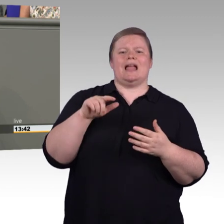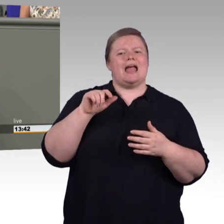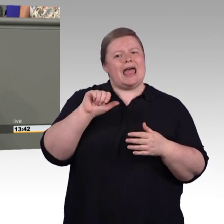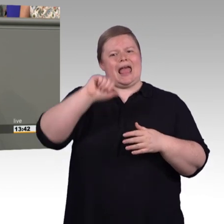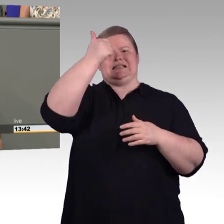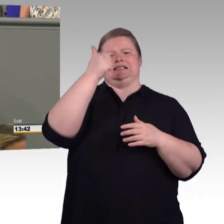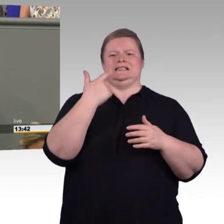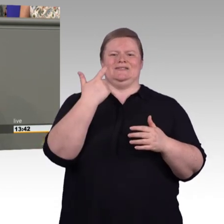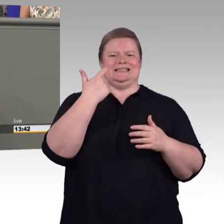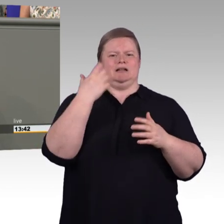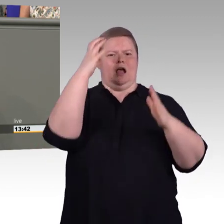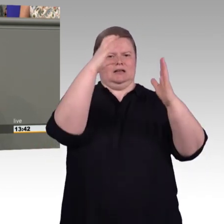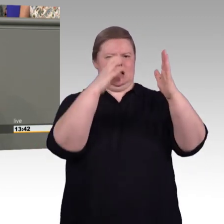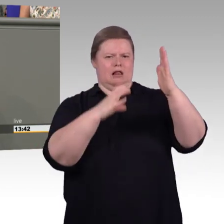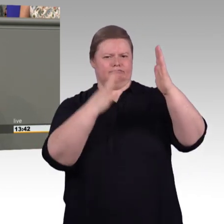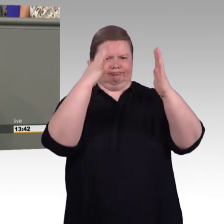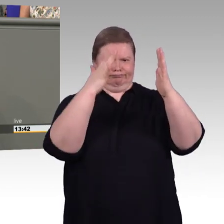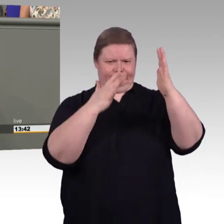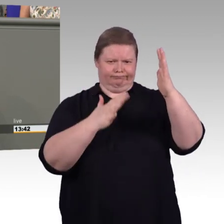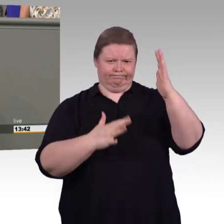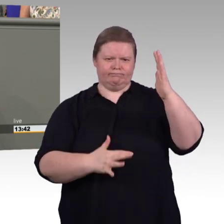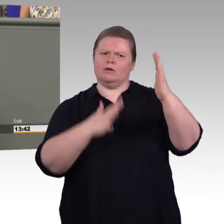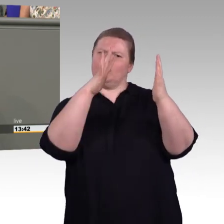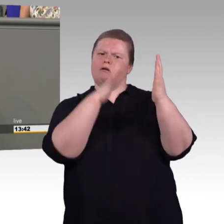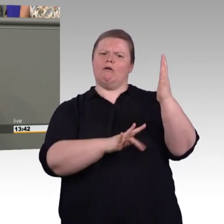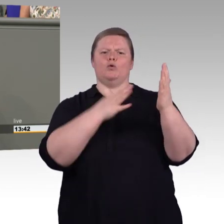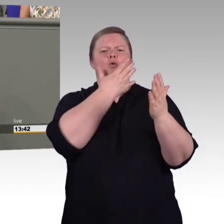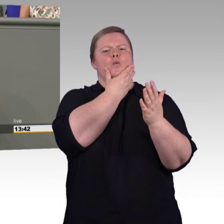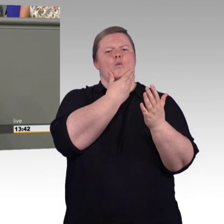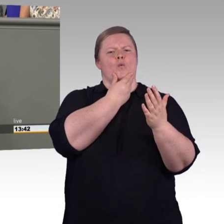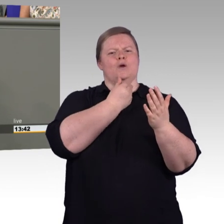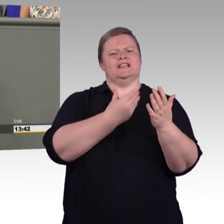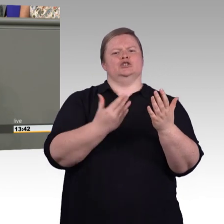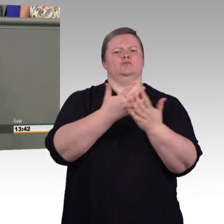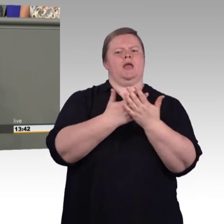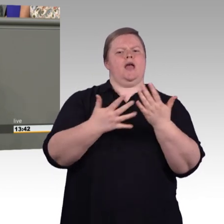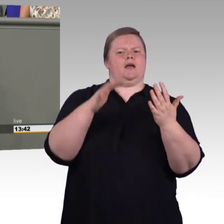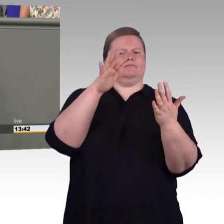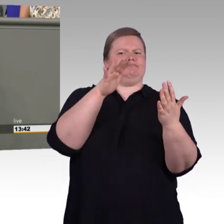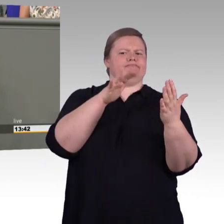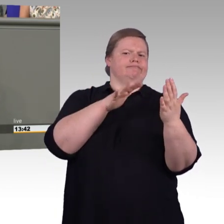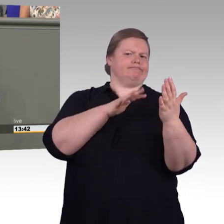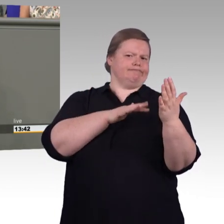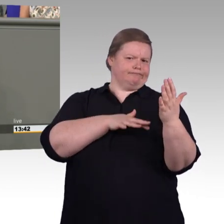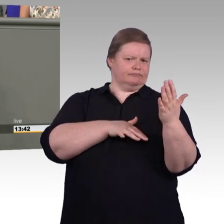ihre Rechte besonders hervorheben. Ja, man kann jetzt darüber sprechen,